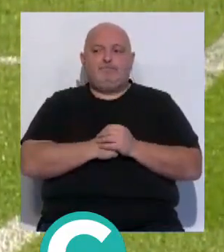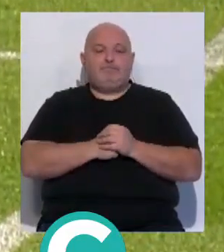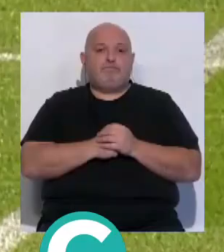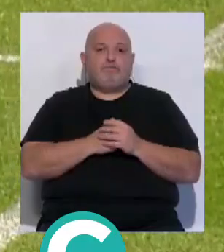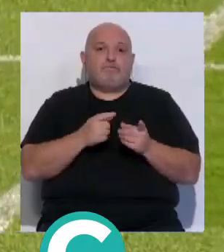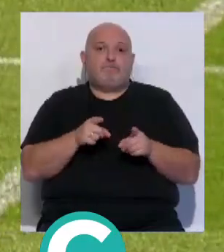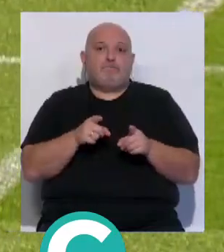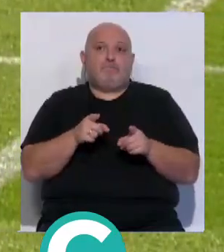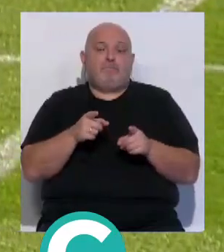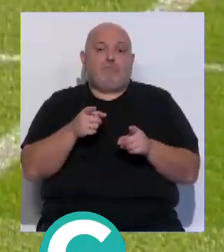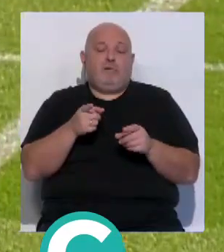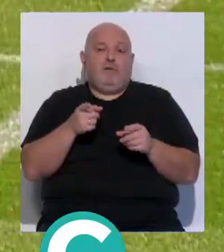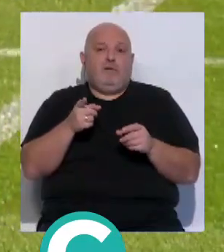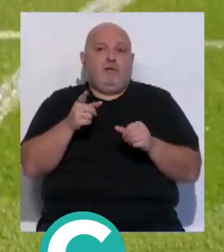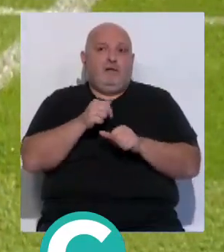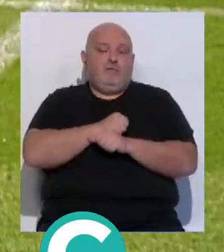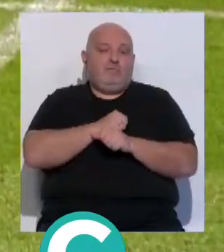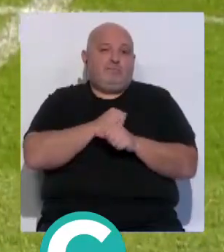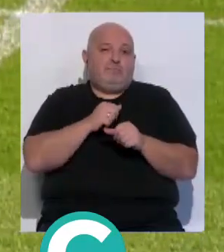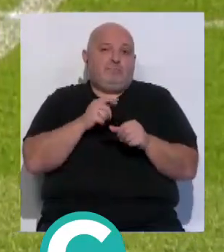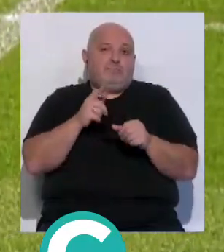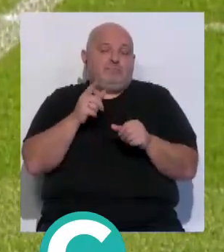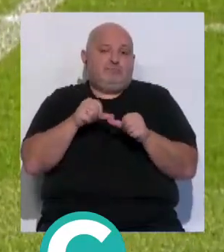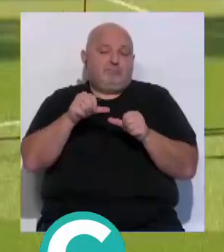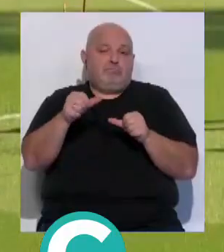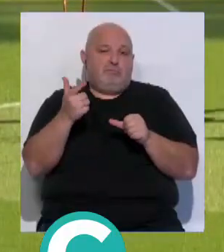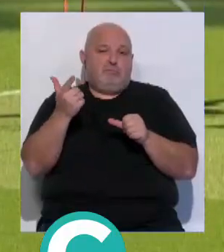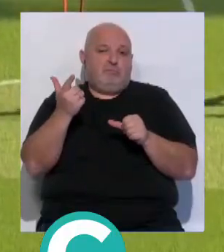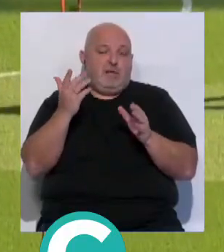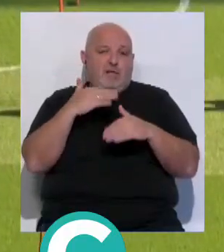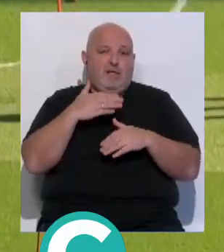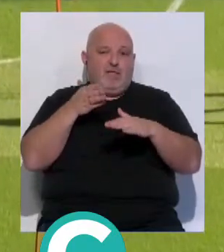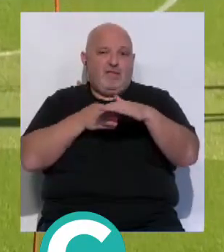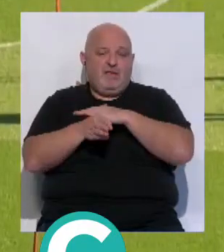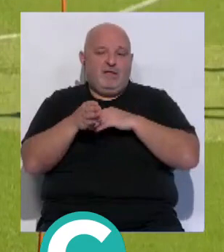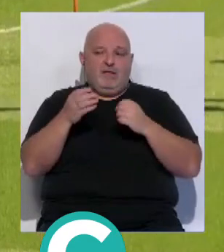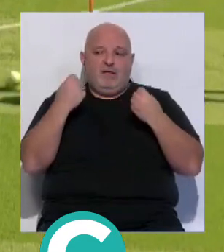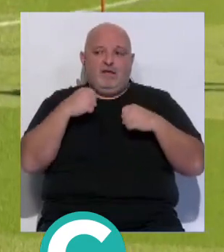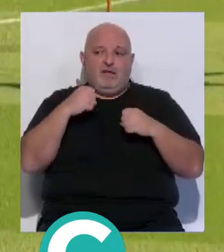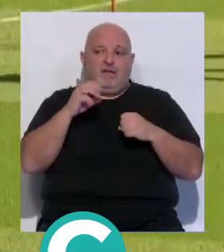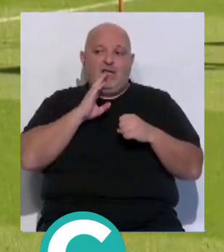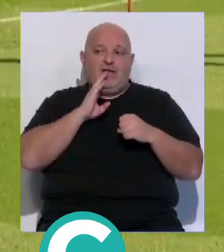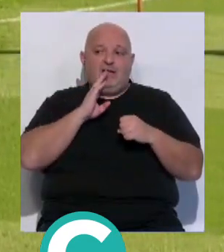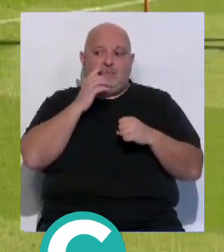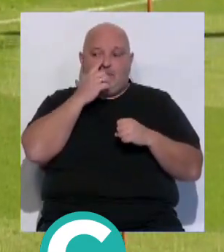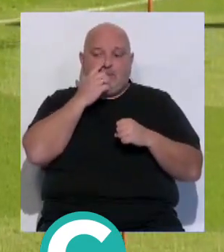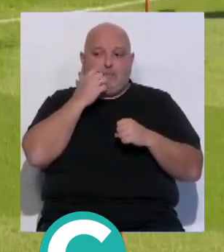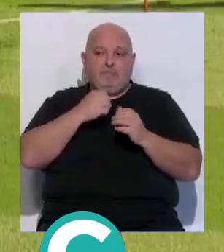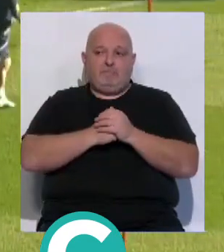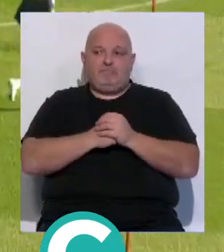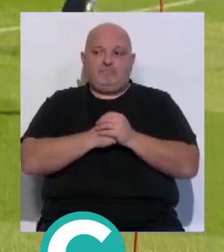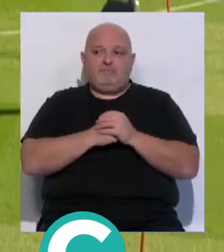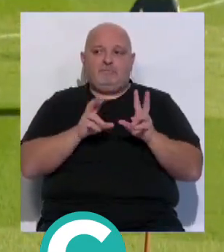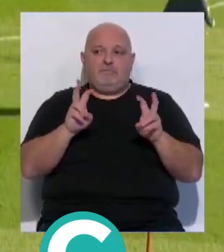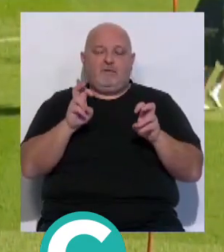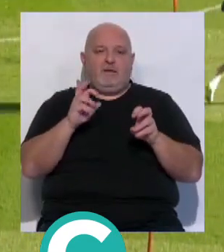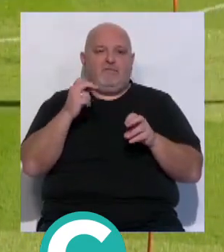estamos en vista no como no tuvimos acceso a este entrenamiento concretamente el tema de Fede San